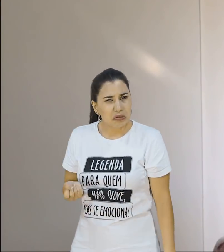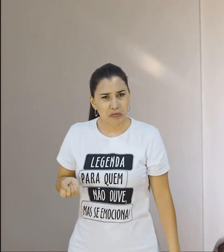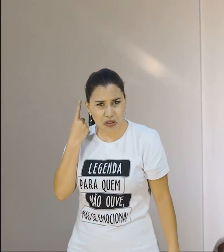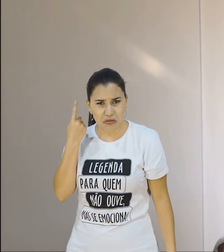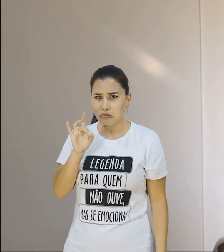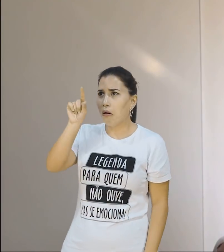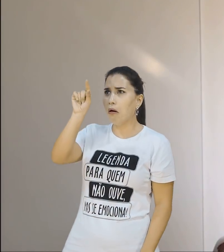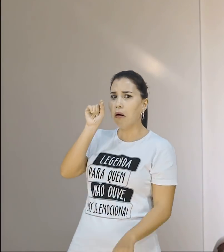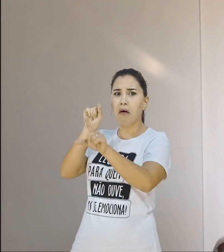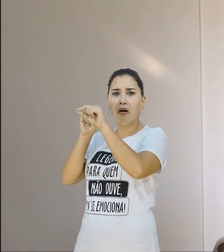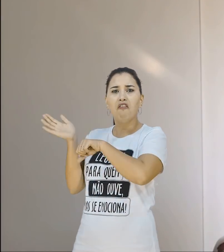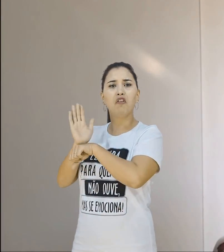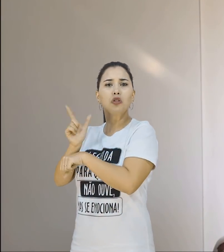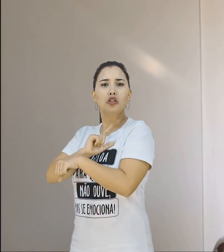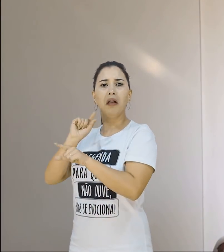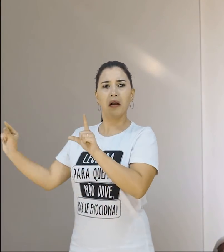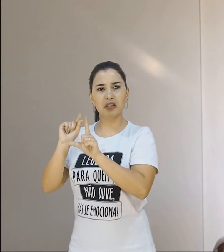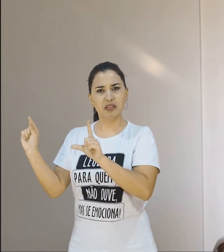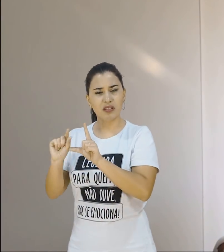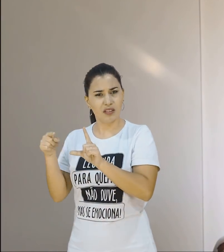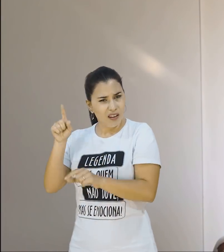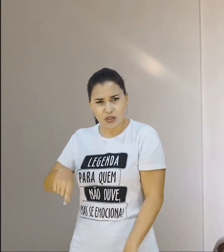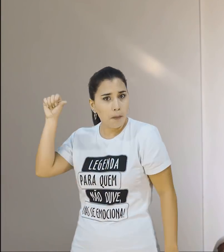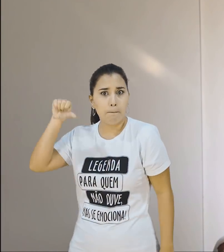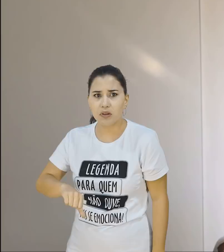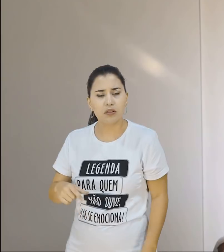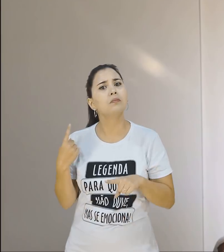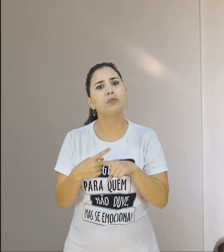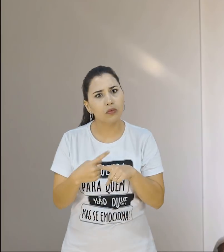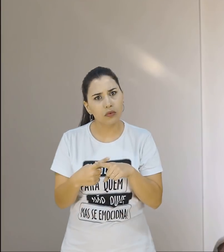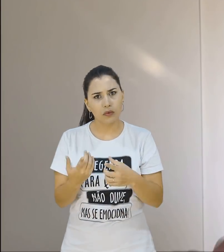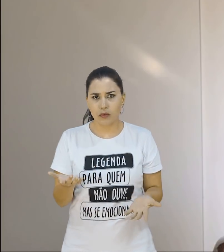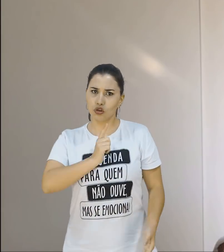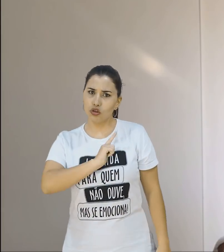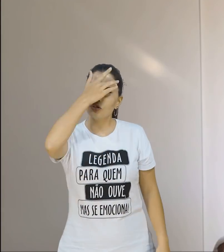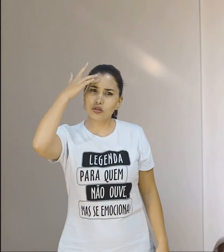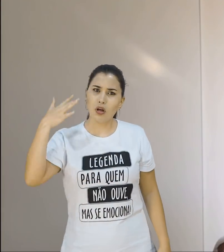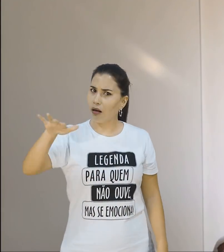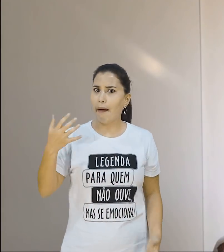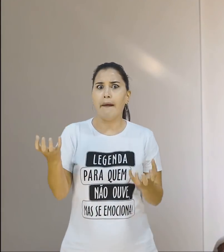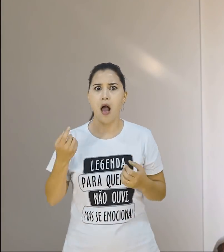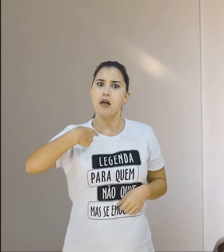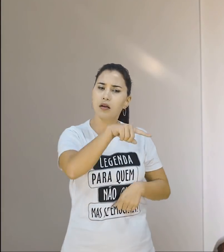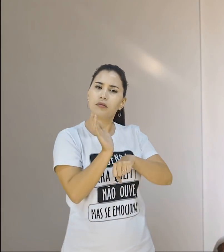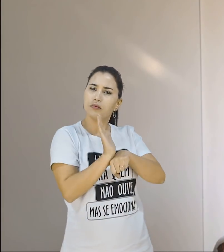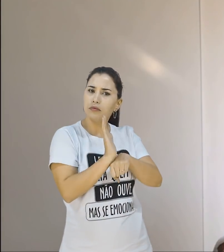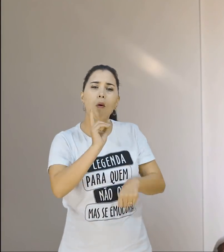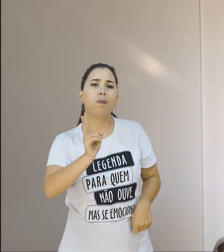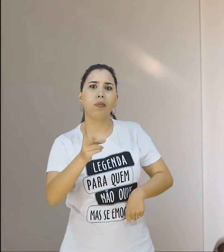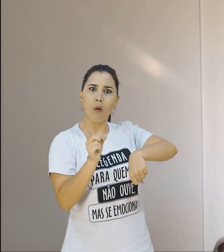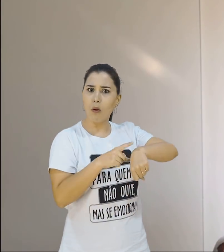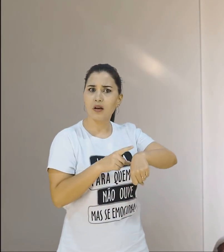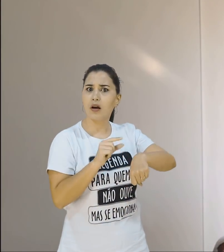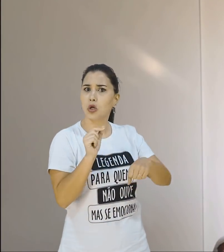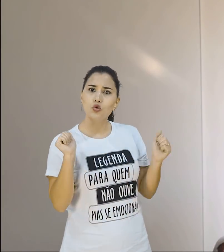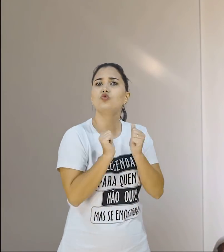super esquisitos, com a opção de filmes legendados. Isso é péssimo! Porque a gente quer ir no cinema